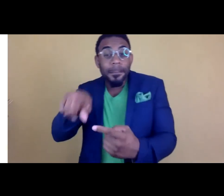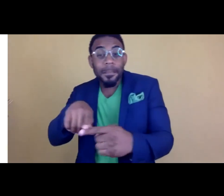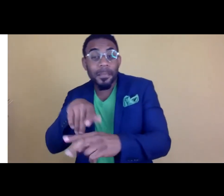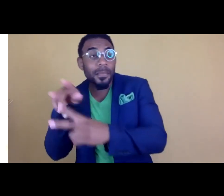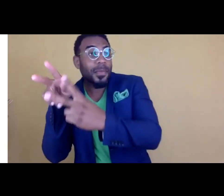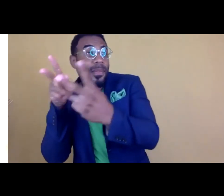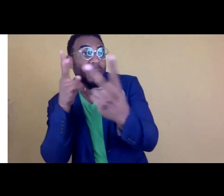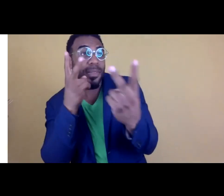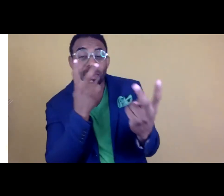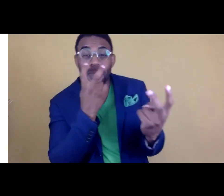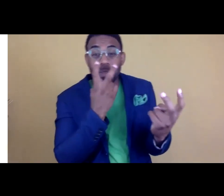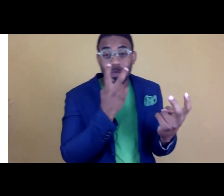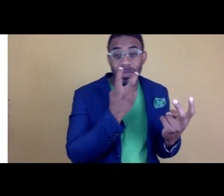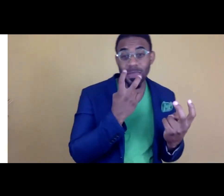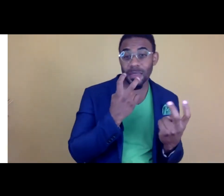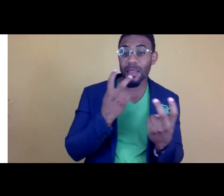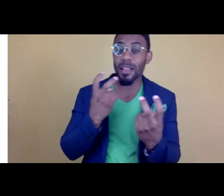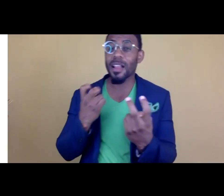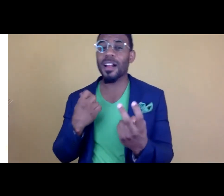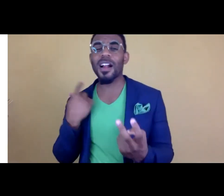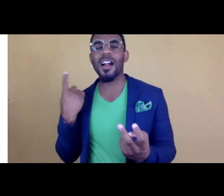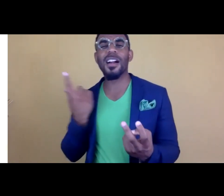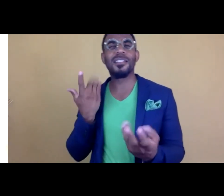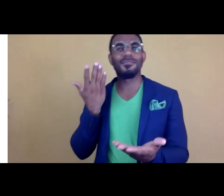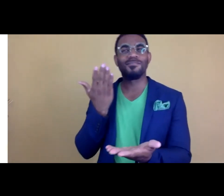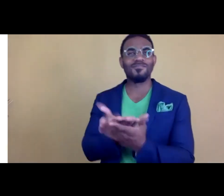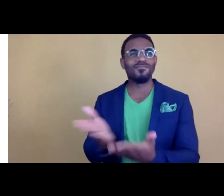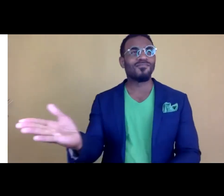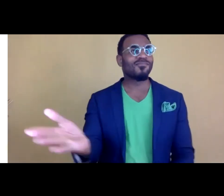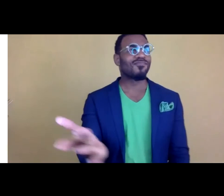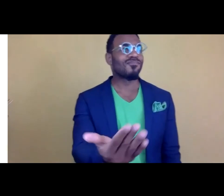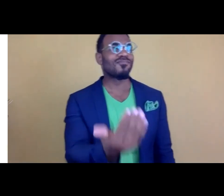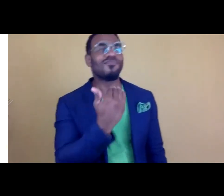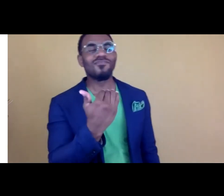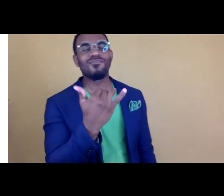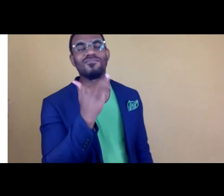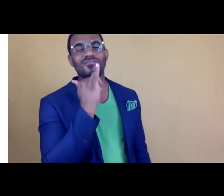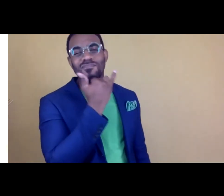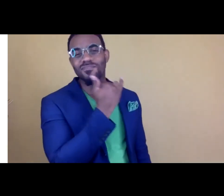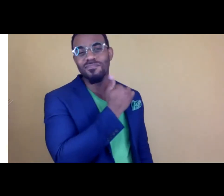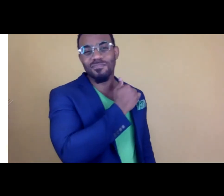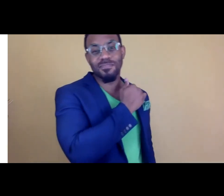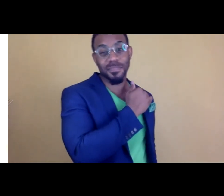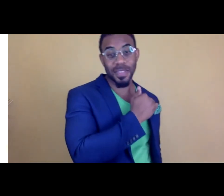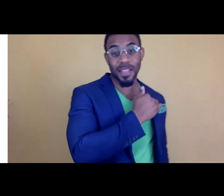Porque cuándo hay dudas, Siempre los pruebo mal.